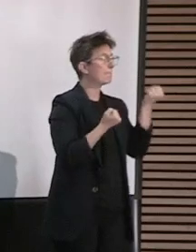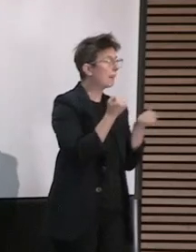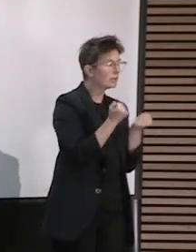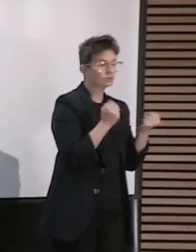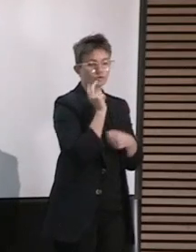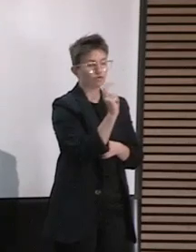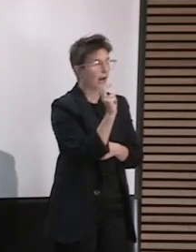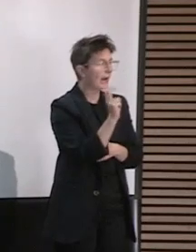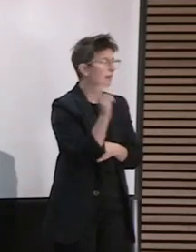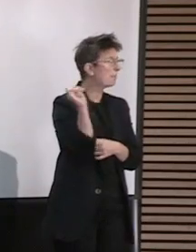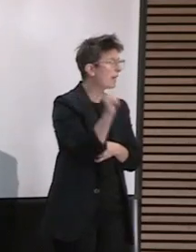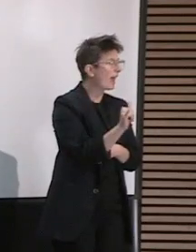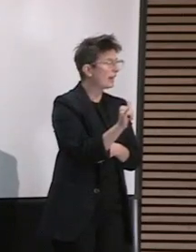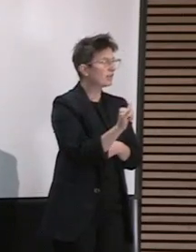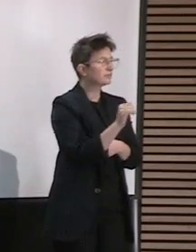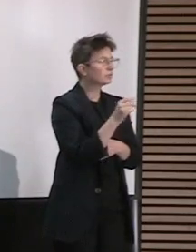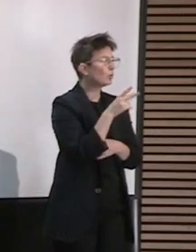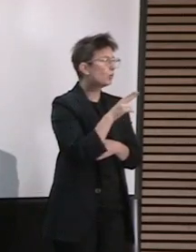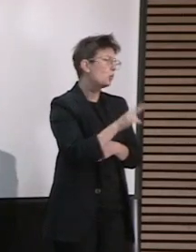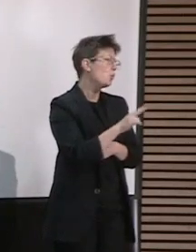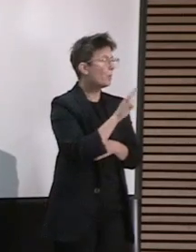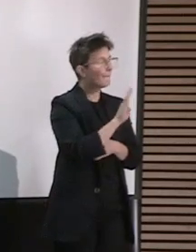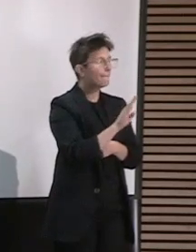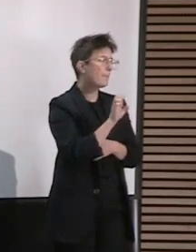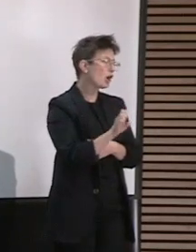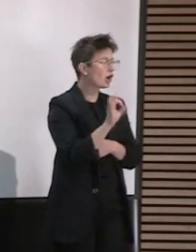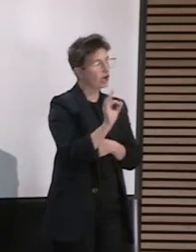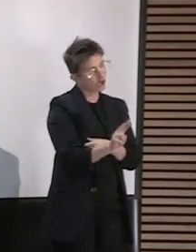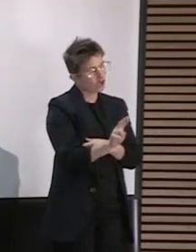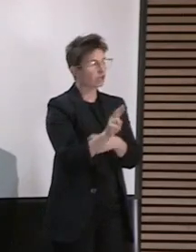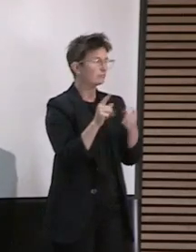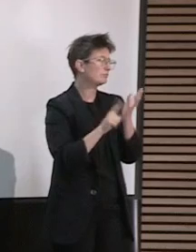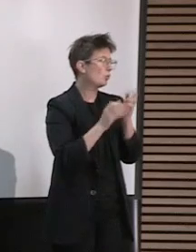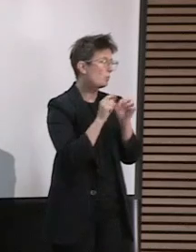arai kanohi ki runga i nga kawenga a te iwi Tuhinga ka